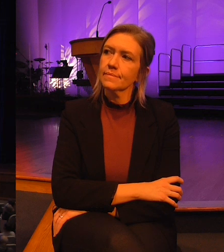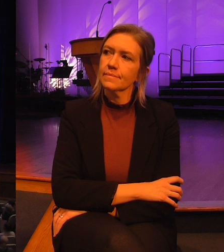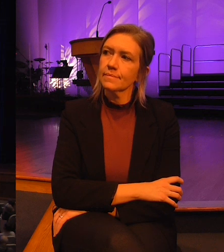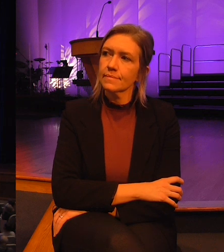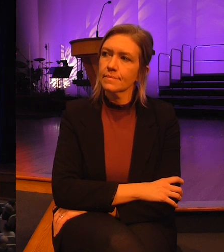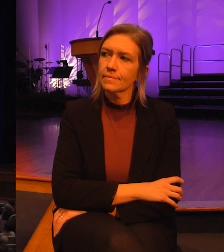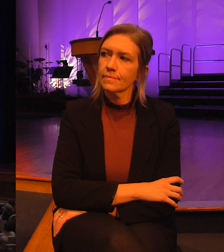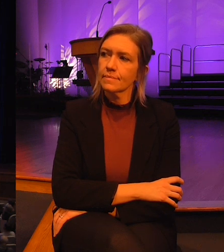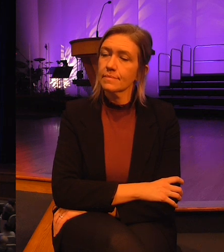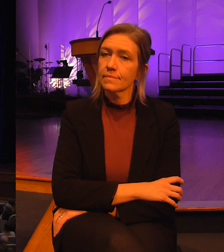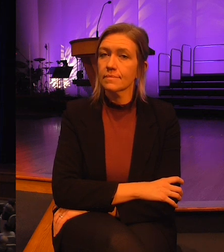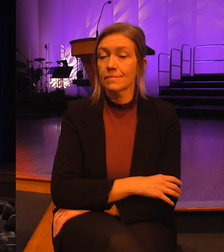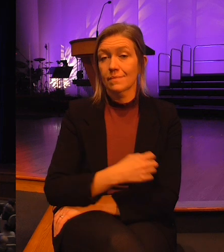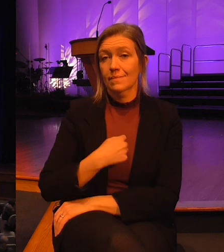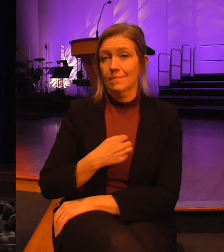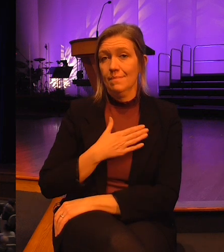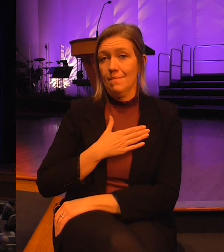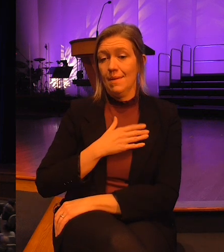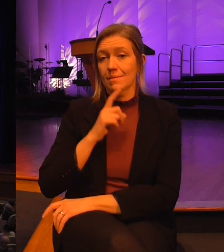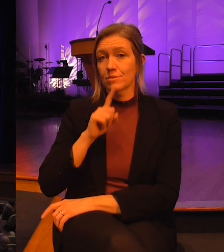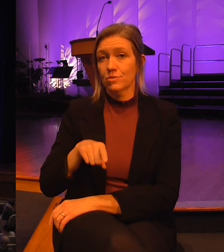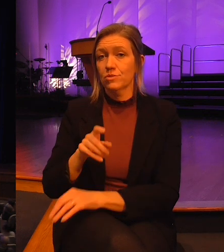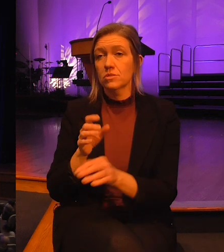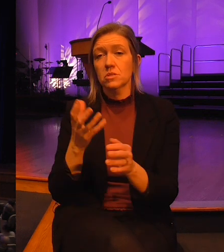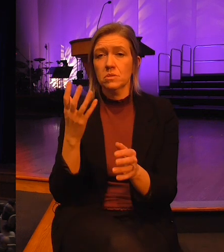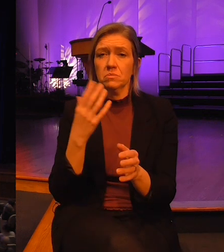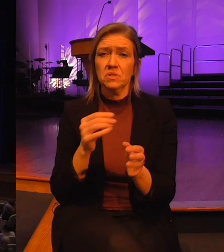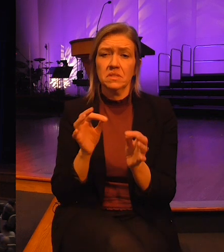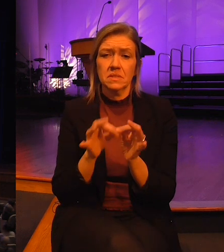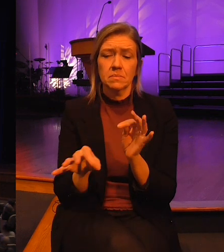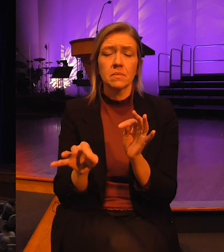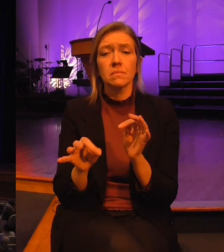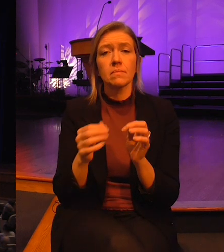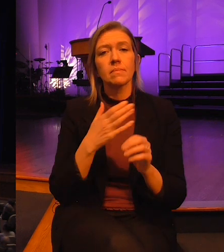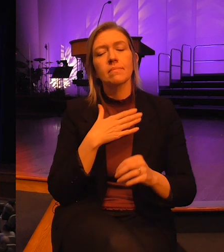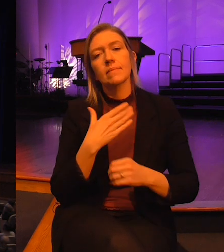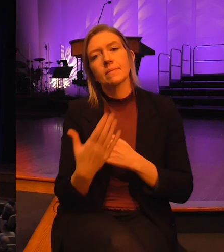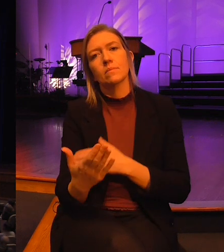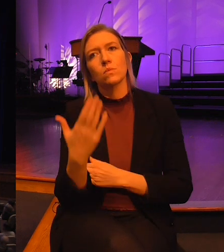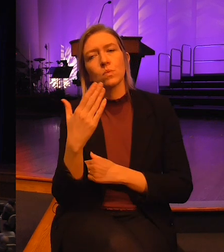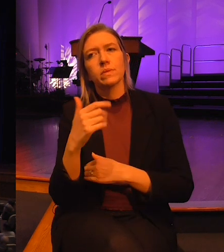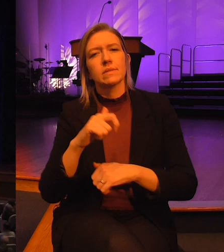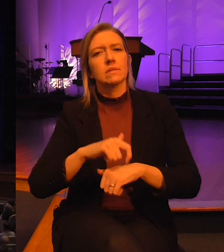La respuesta es, uh, bastante simple, es solo mi La hora de la mañana es la hora creativa de la mañana, no